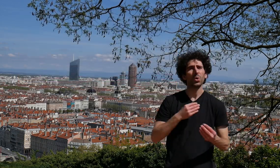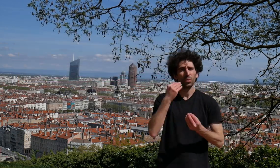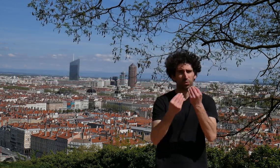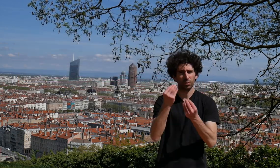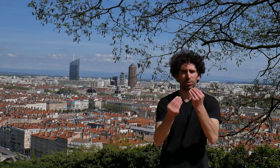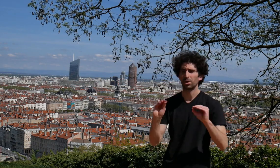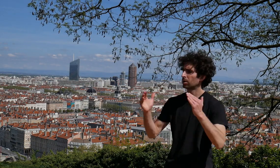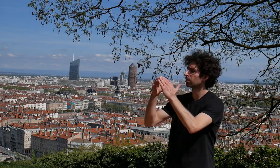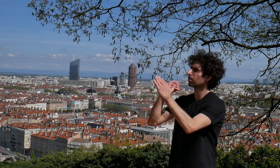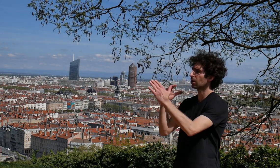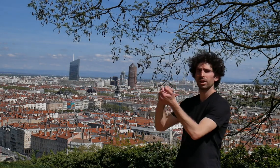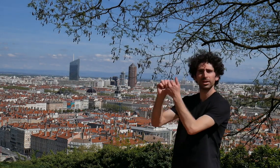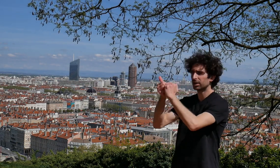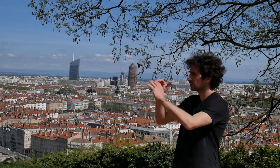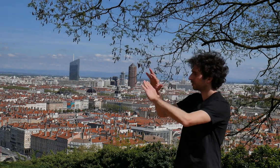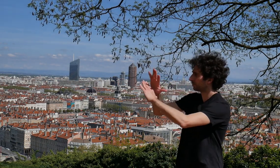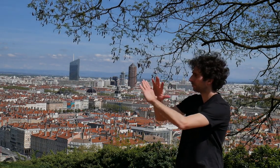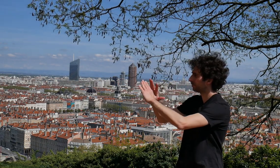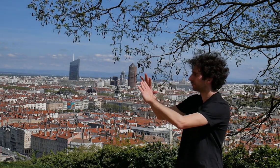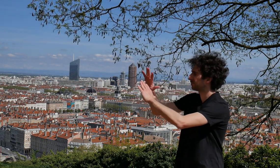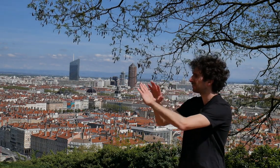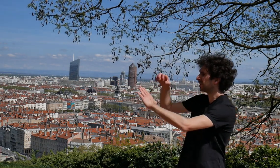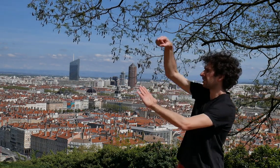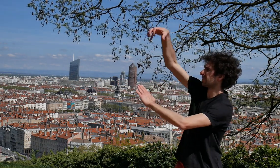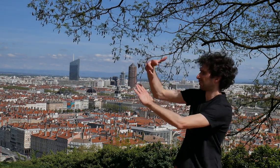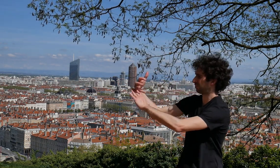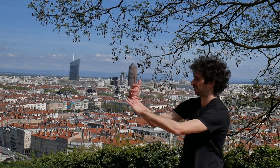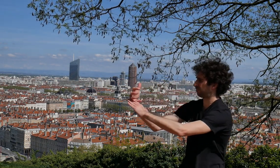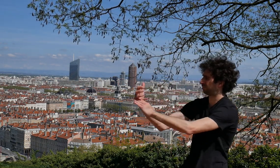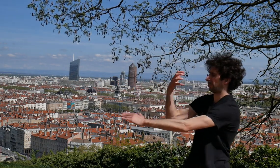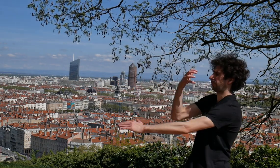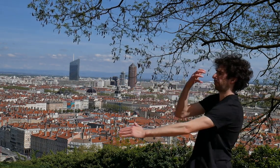Ou bien, la neige au sommet du Mont-Blanc réfléchit la lumière du soleil.